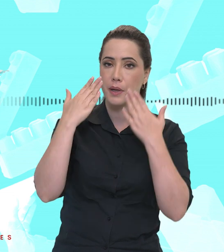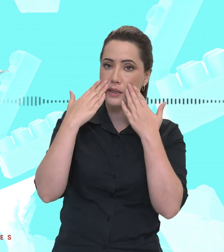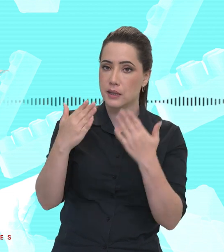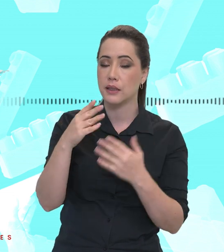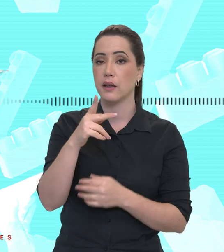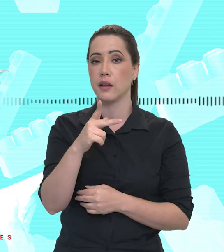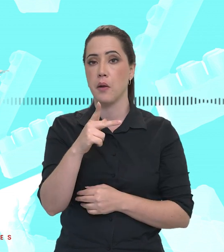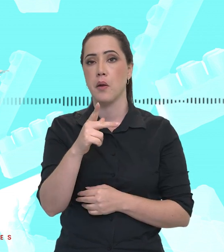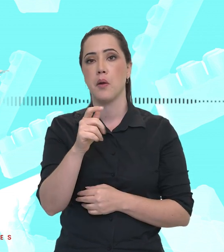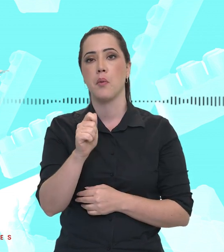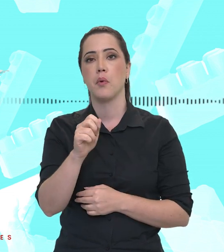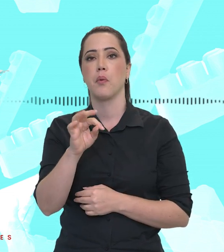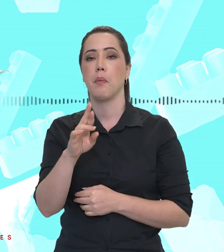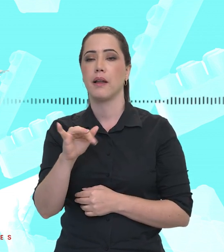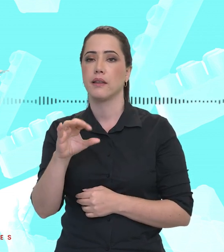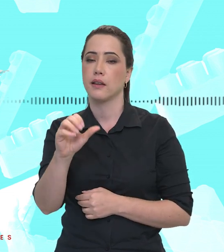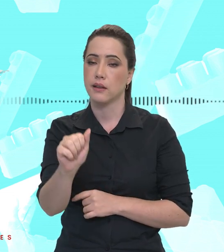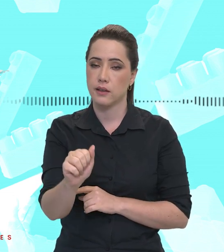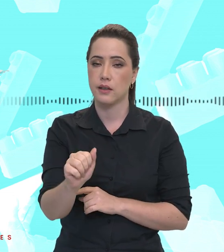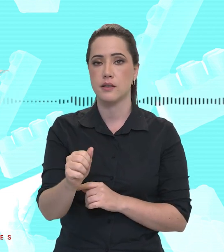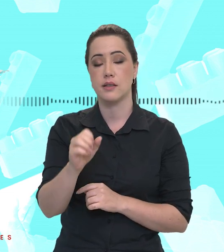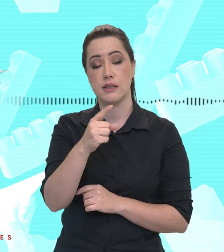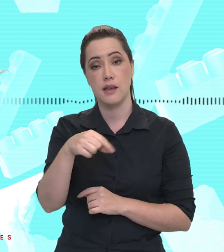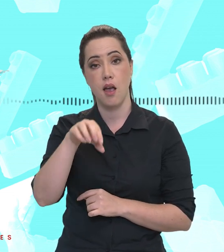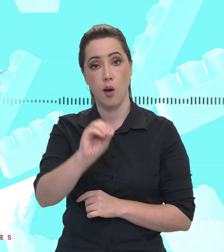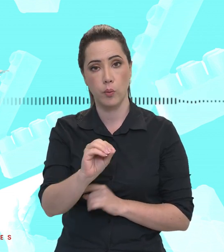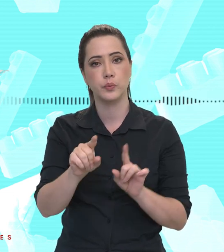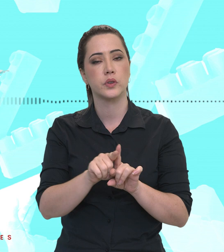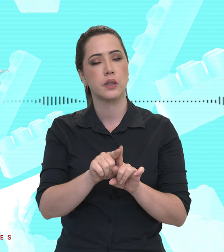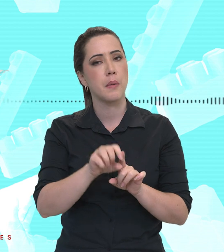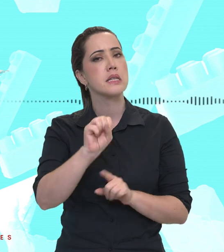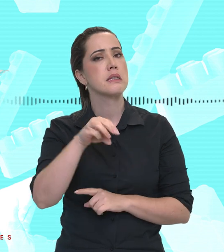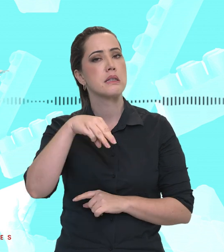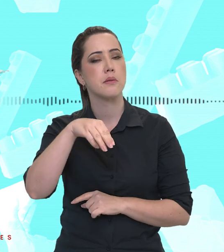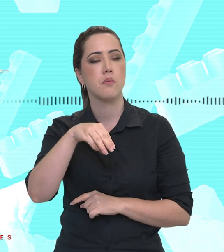Patrícia Serrão, responsável pela concepção de pauta, produção e entrevistas. A Simone